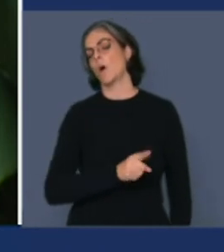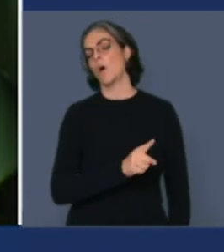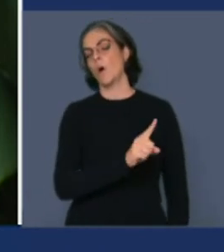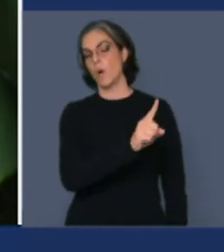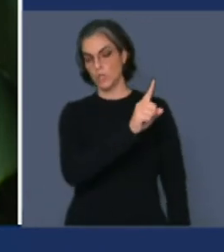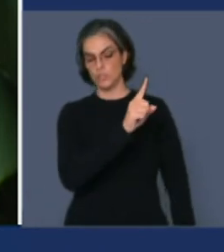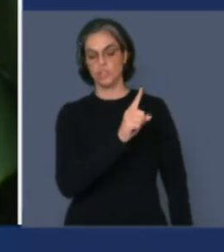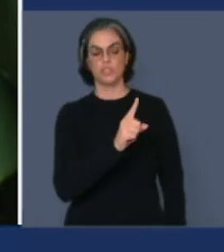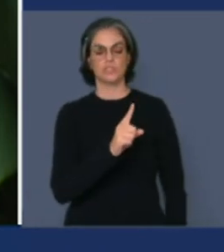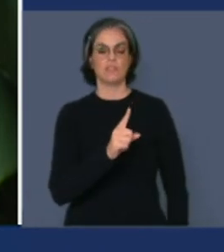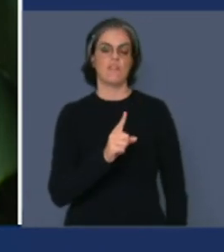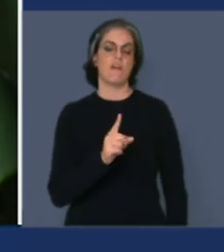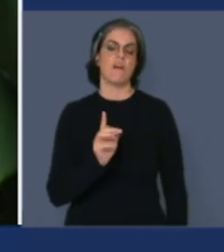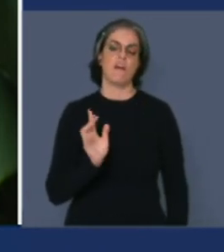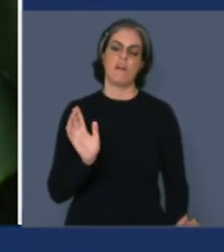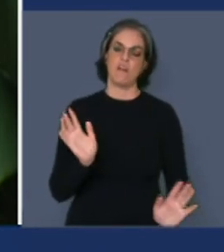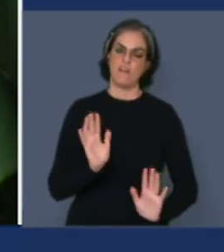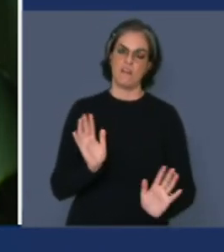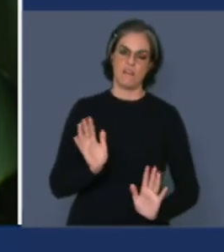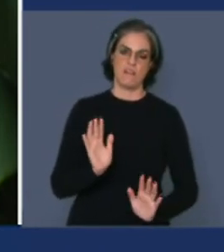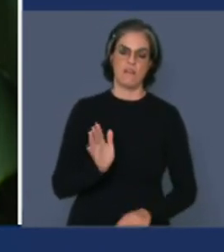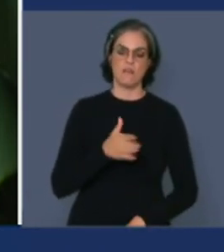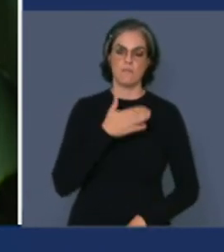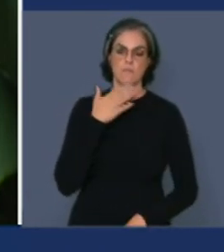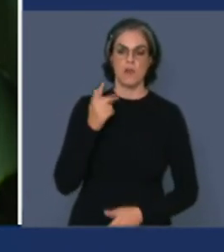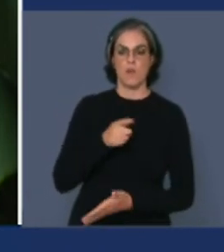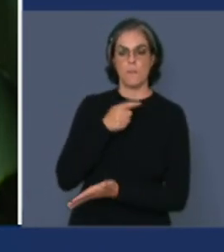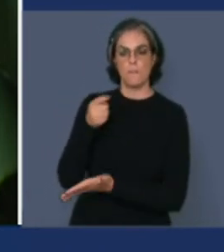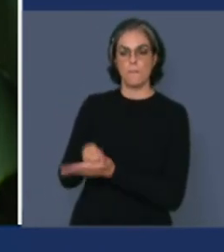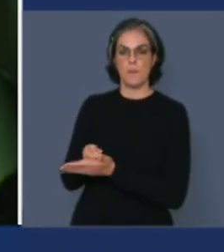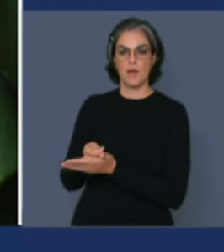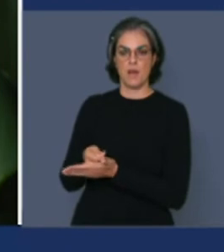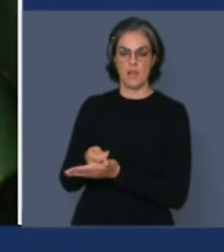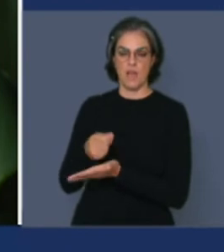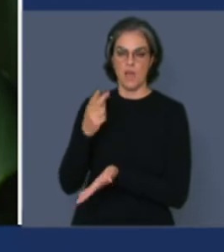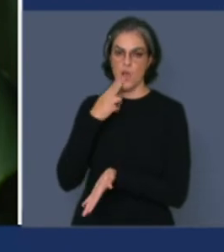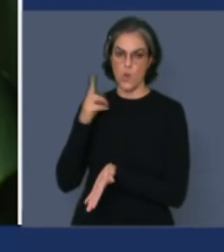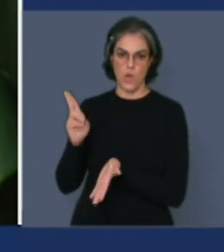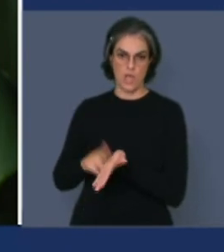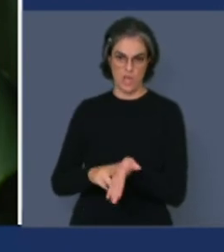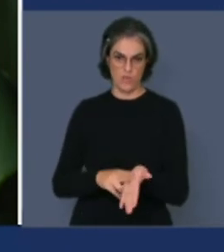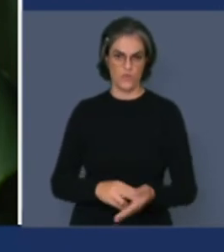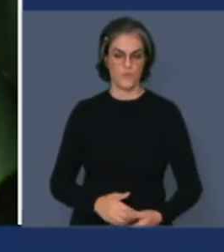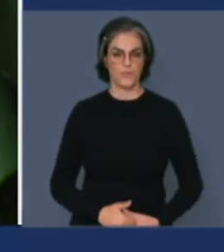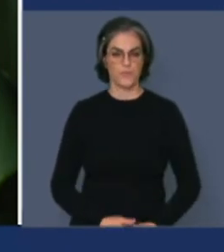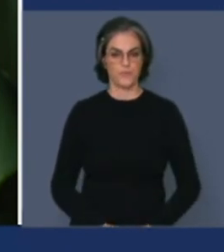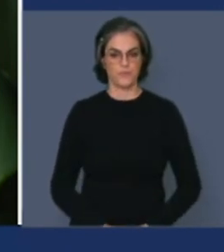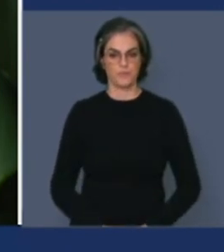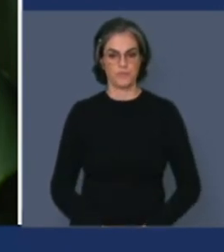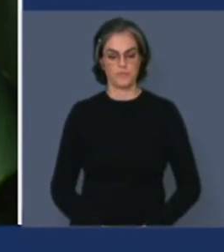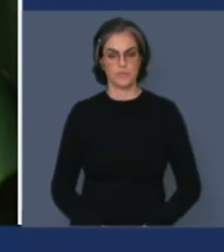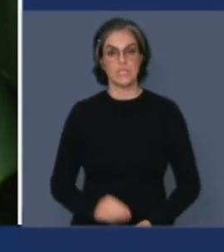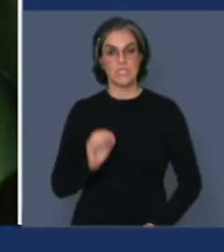ENTREGAR LONGÍQUAMENTE, CONTRATAM O SERVIÇOS DOS CORREIOS, PORTANTO A PRIVATIZAÇÃO É UM ENORME PREJUÍZO AOS COFRES PÚ BLICOS, VAI GERAR DESEMPREGO,